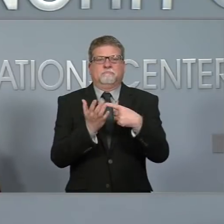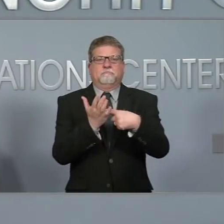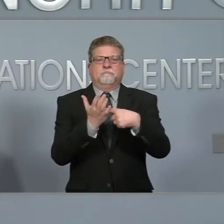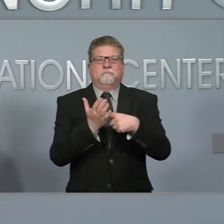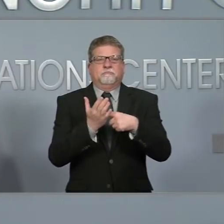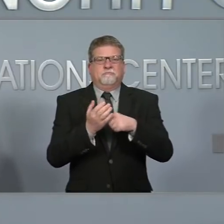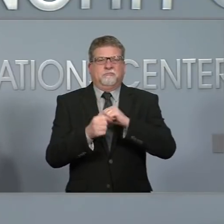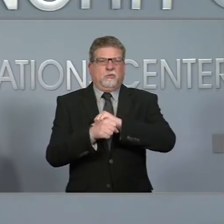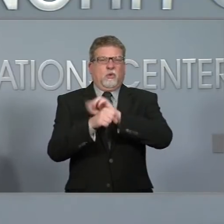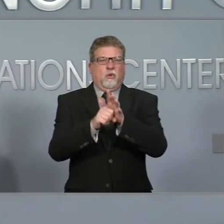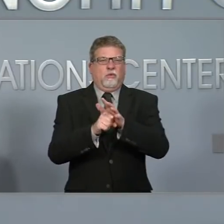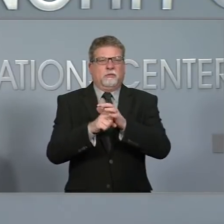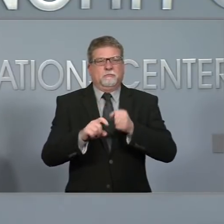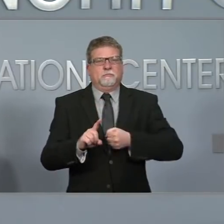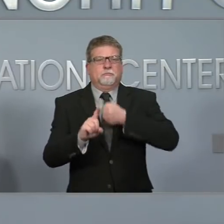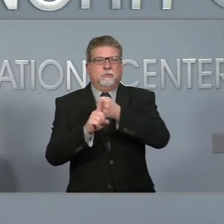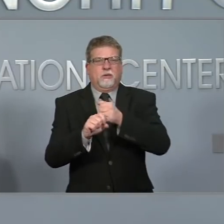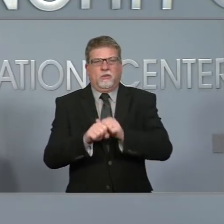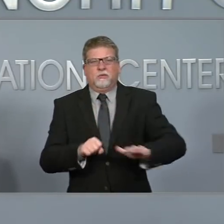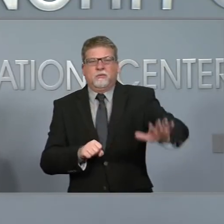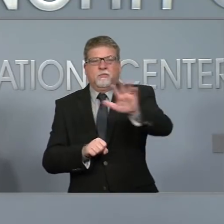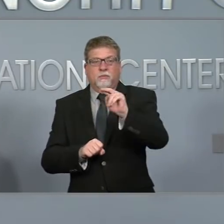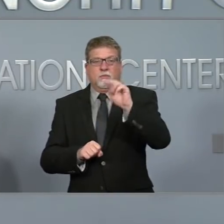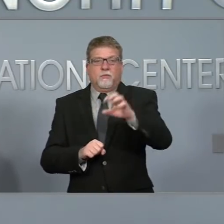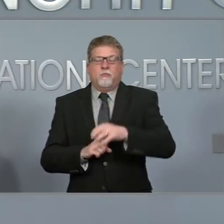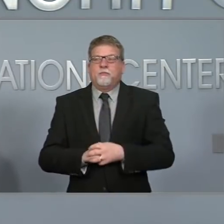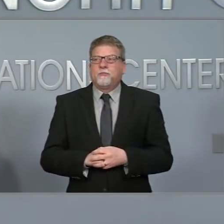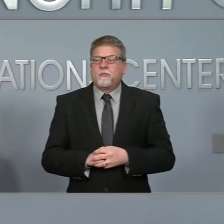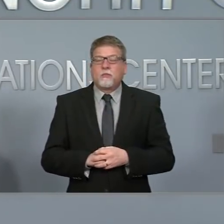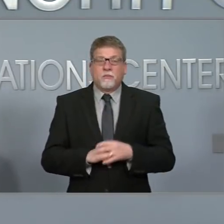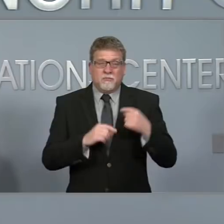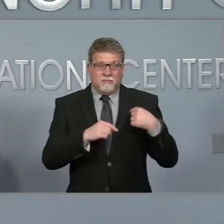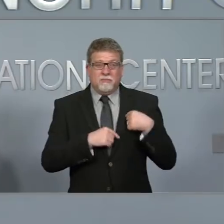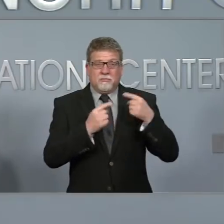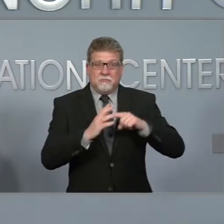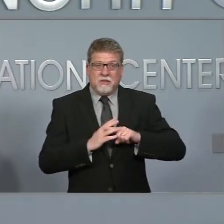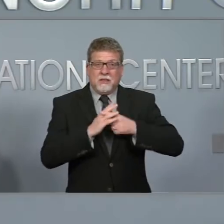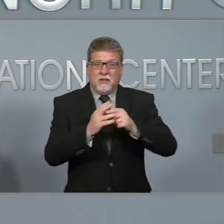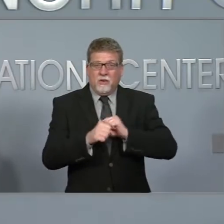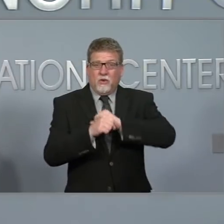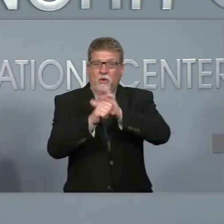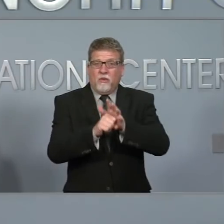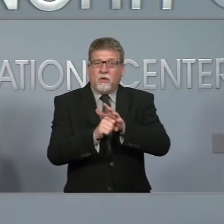Hola, muy buenas tardes Y muchas gracias por escuchar la